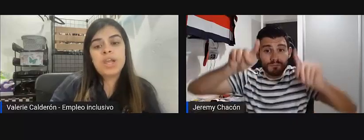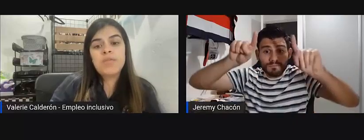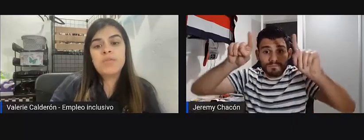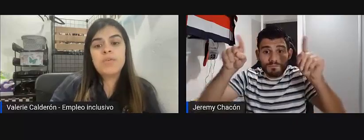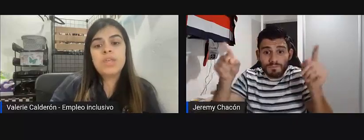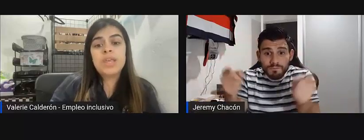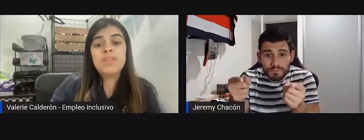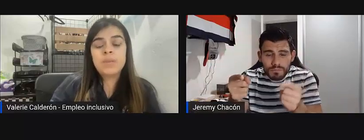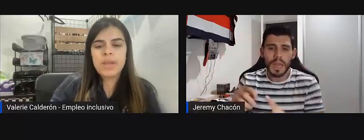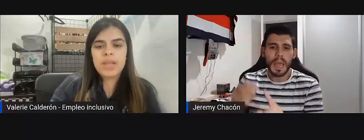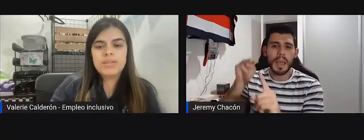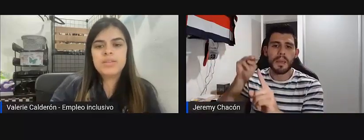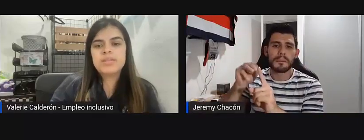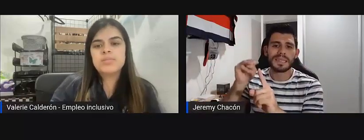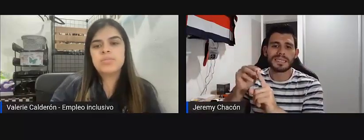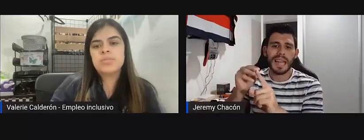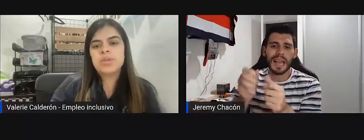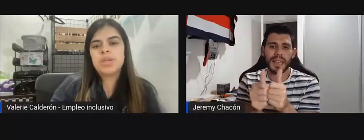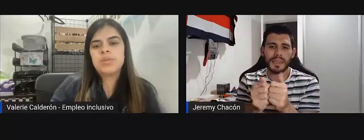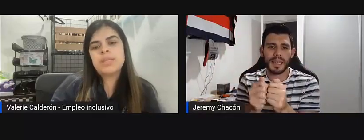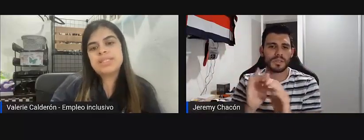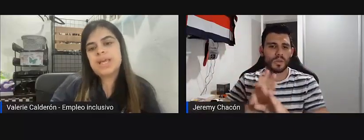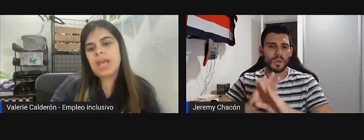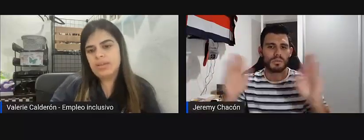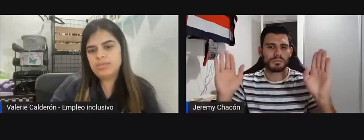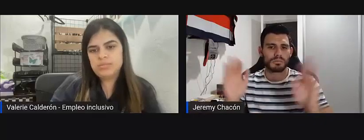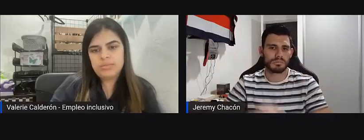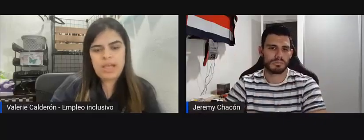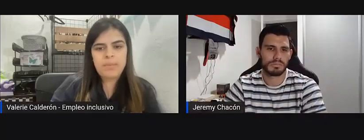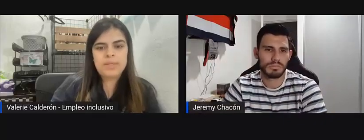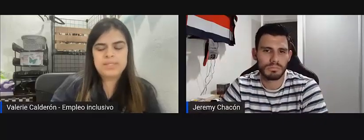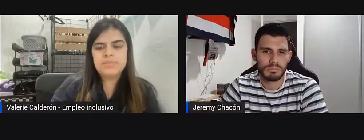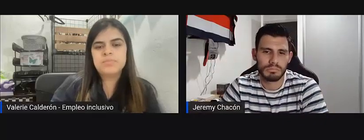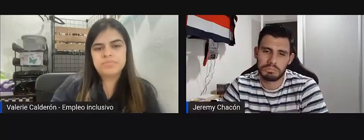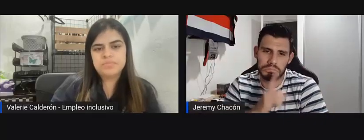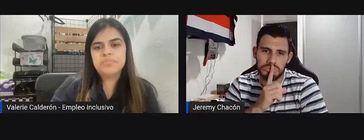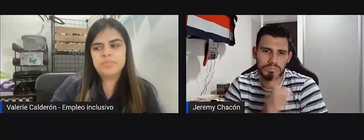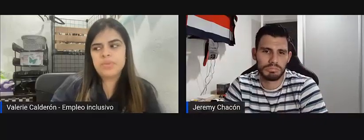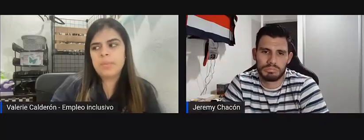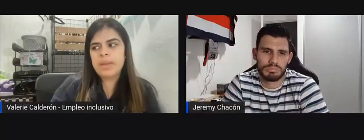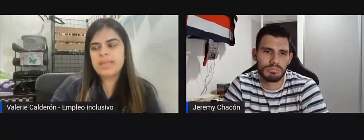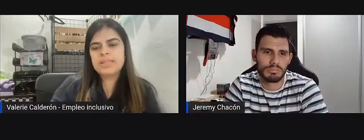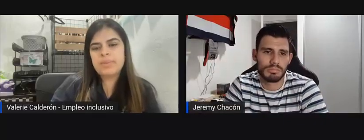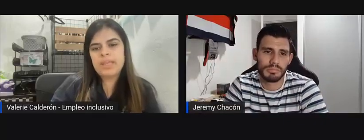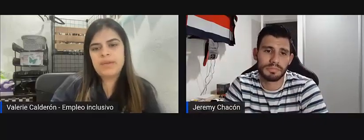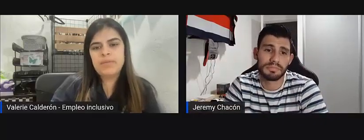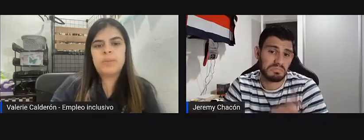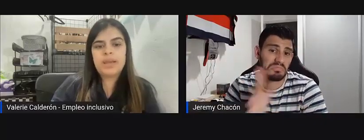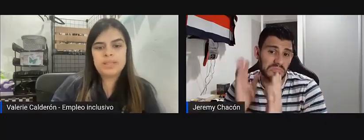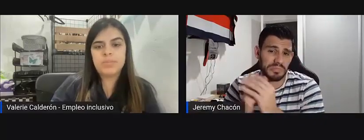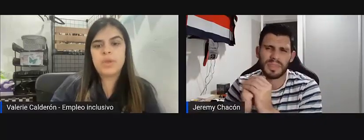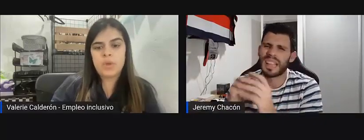teléfono y entre paréntesis poner mensaje nada más para que sepan que la forma en la que se pueden